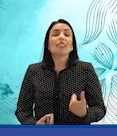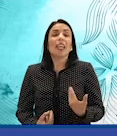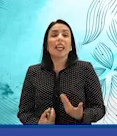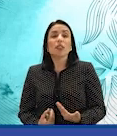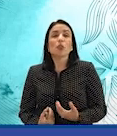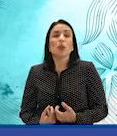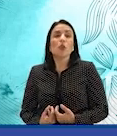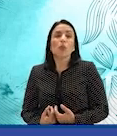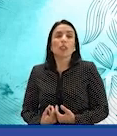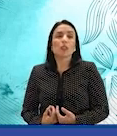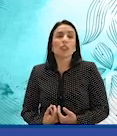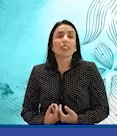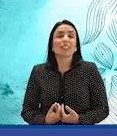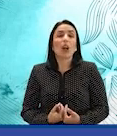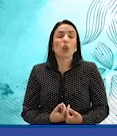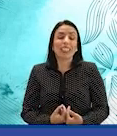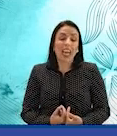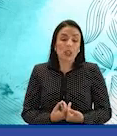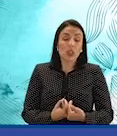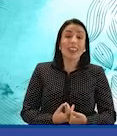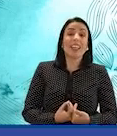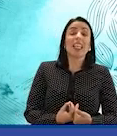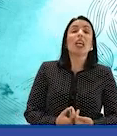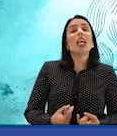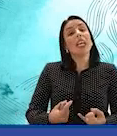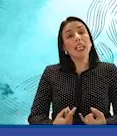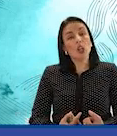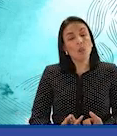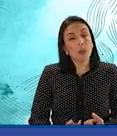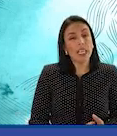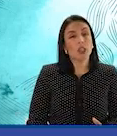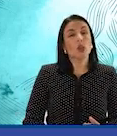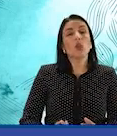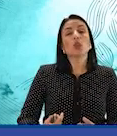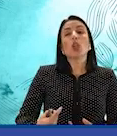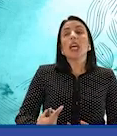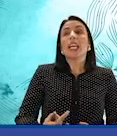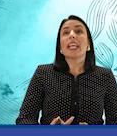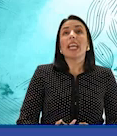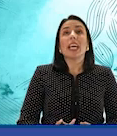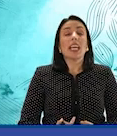de esos presupuestos extraordinarios que vienen incompletos,